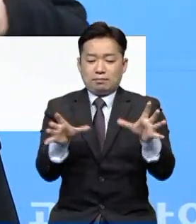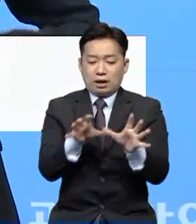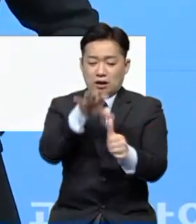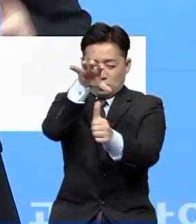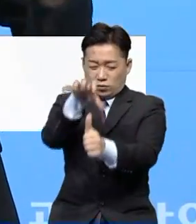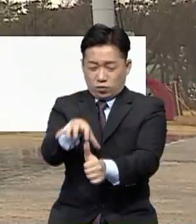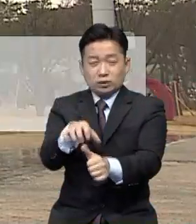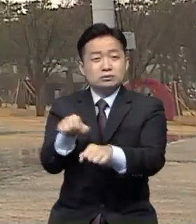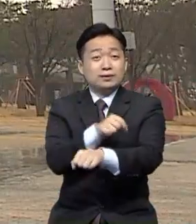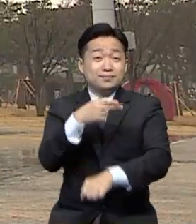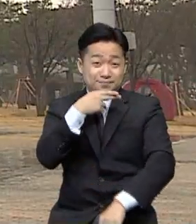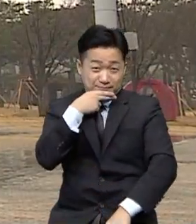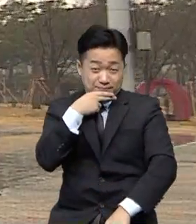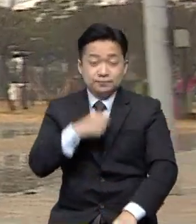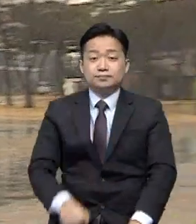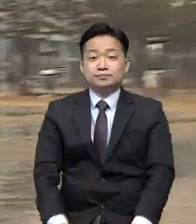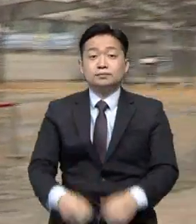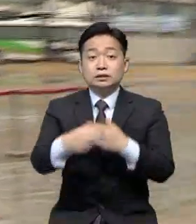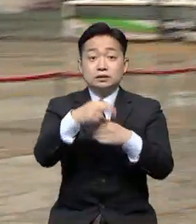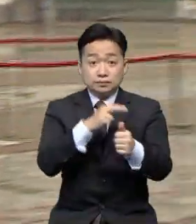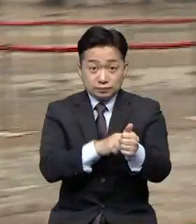(기자) 의료진과 환자를 포함해 검사받은